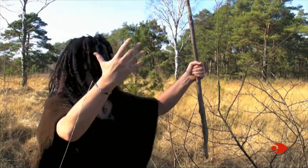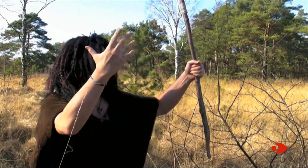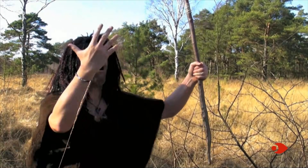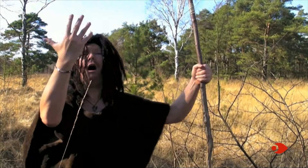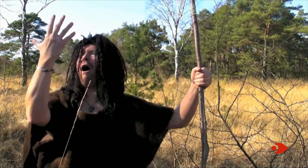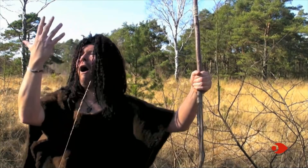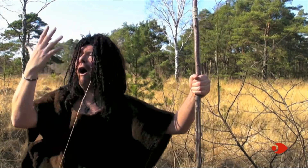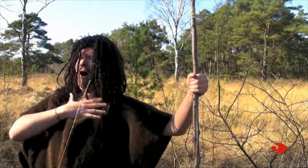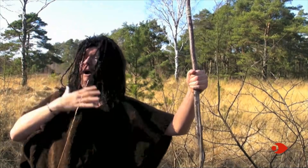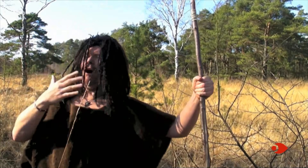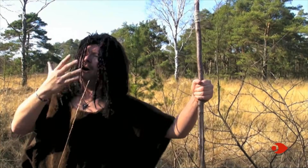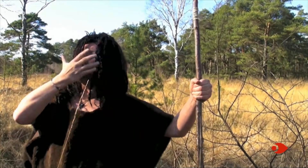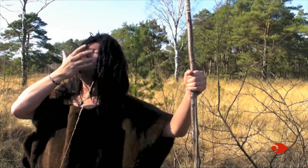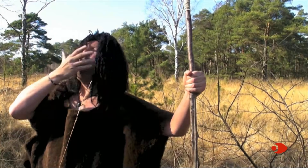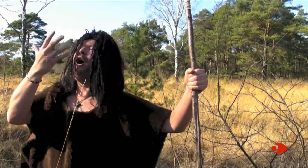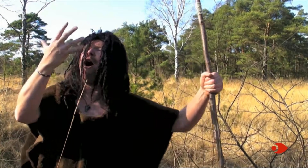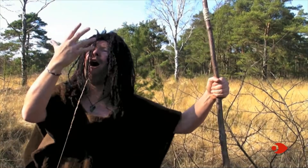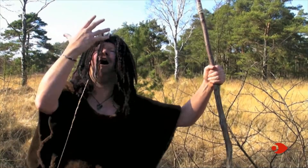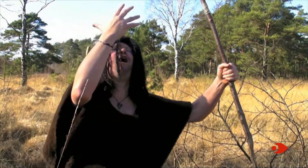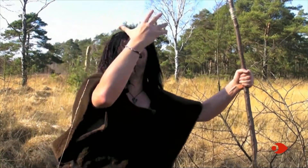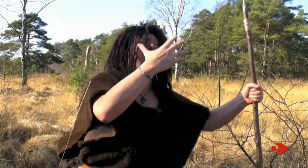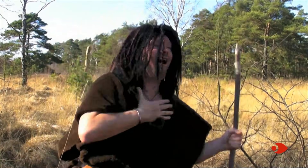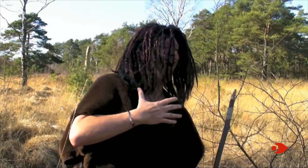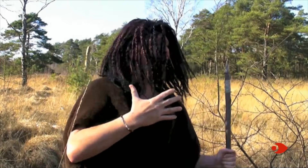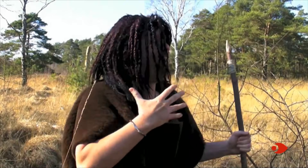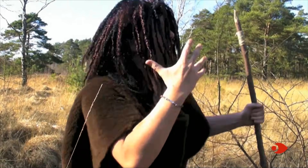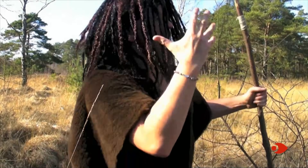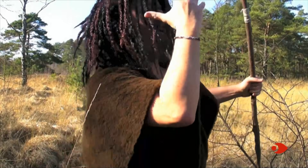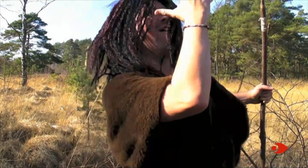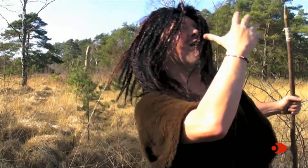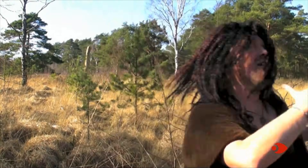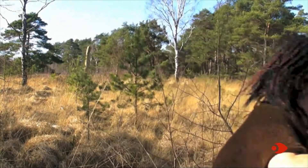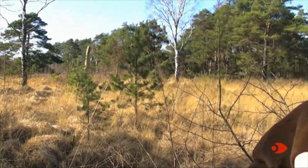Hurra! Mit den Gebärden hat es geklappt. Meinen Händen sei Dank.